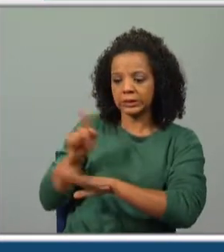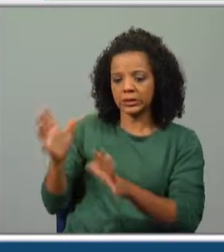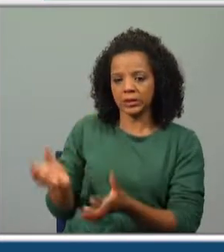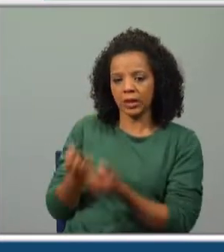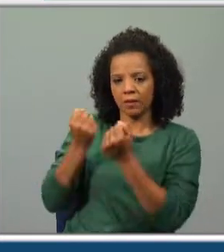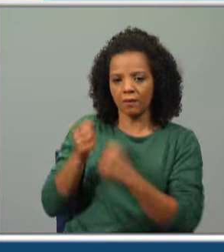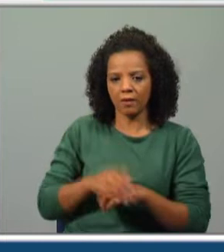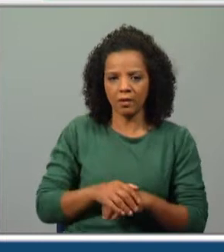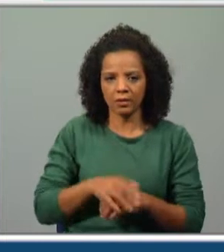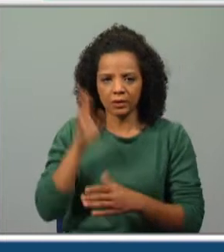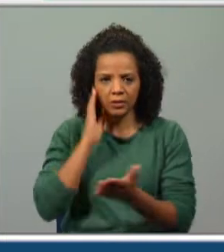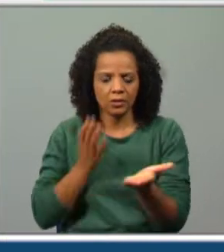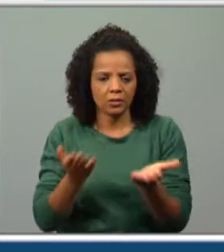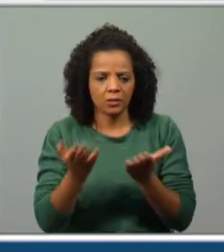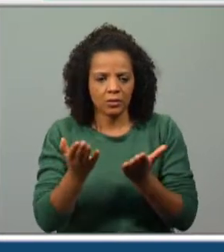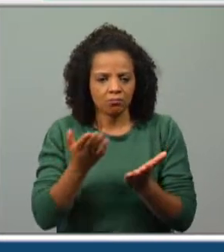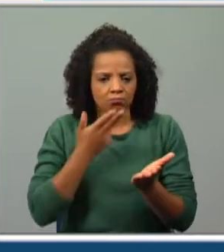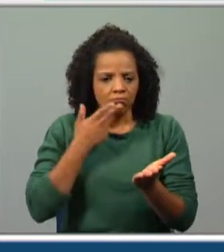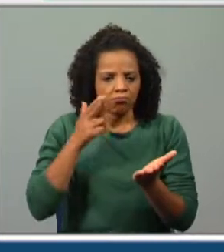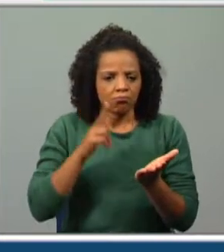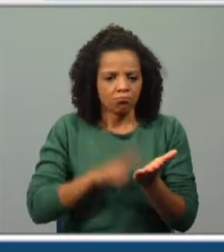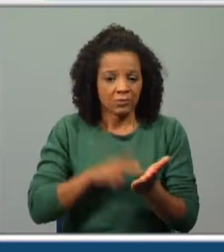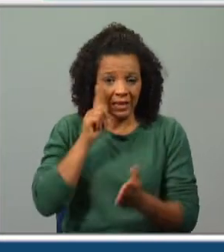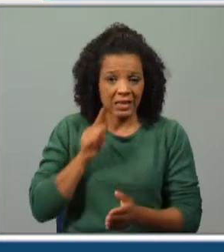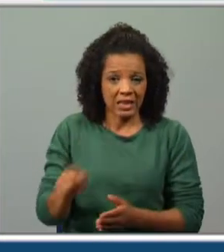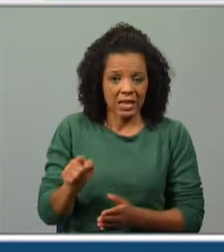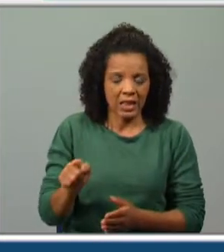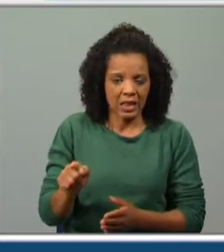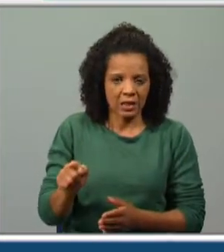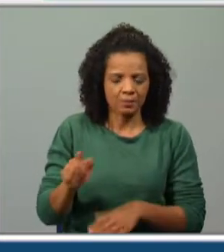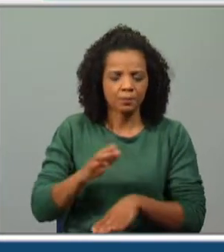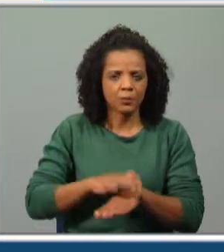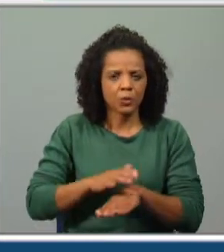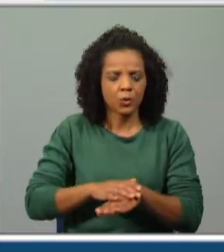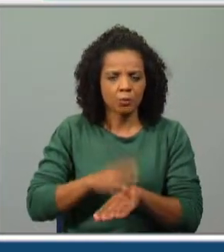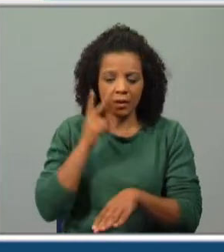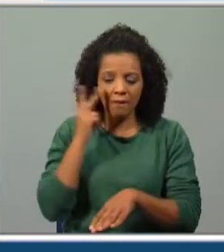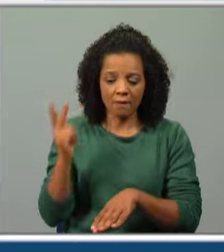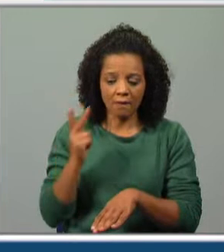serva sublimemente Leal fora ela que para conservar a vida ao seu príncipe 崇高忠誠的僕人是她為了挽救他的王子的生命